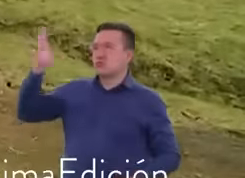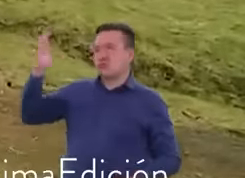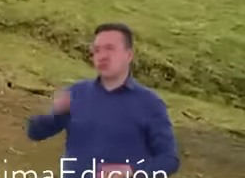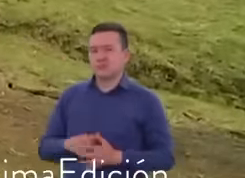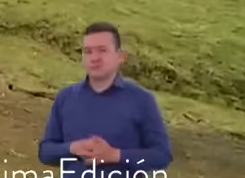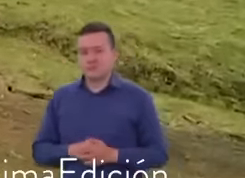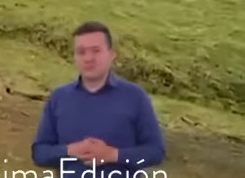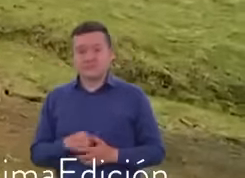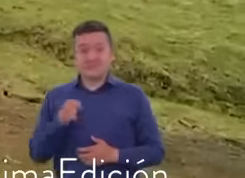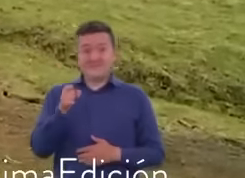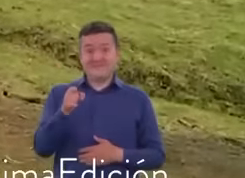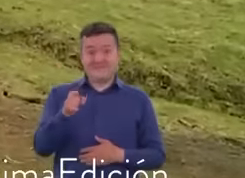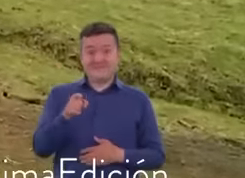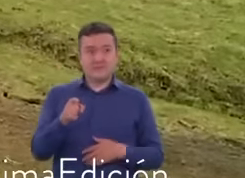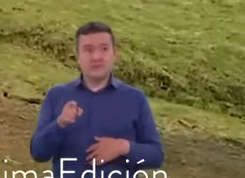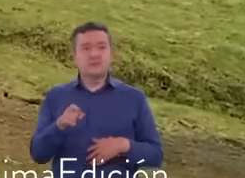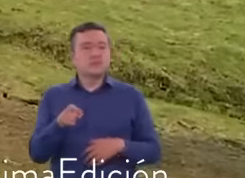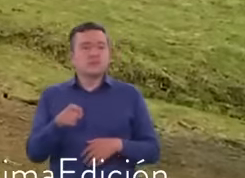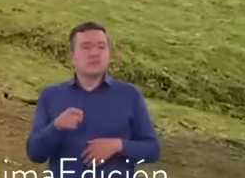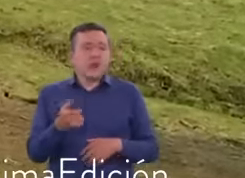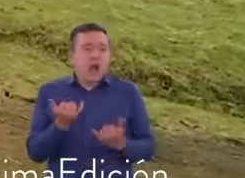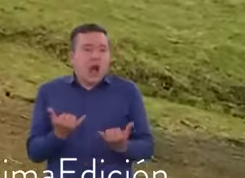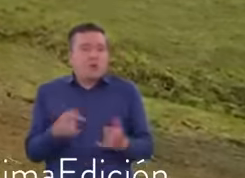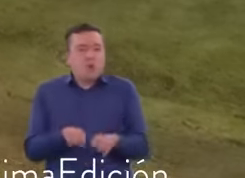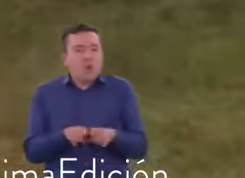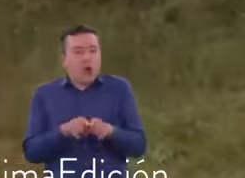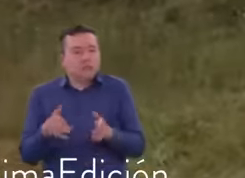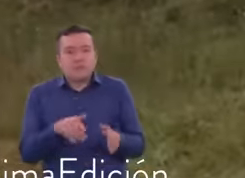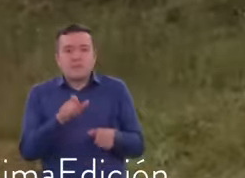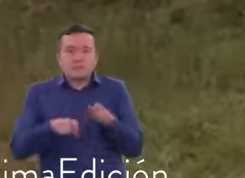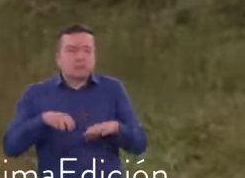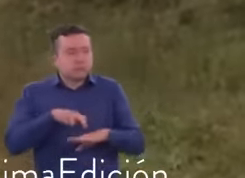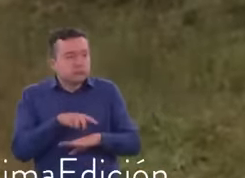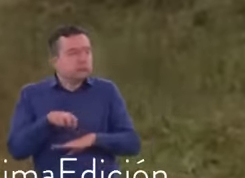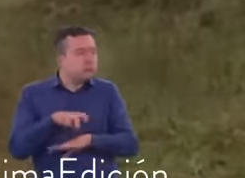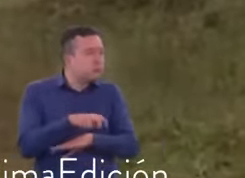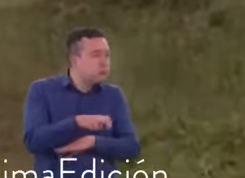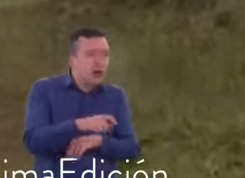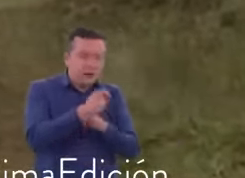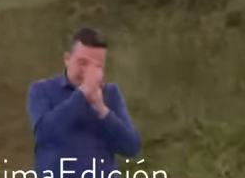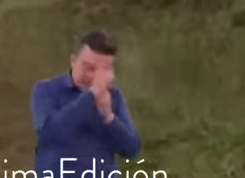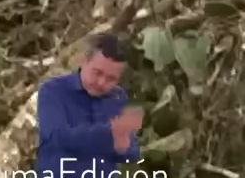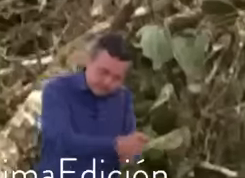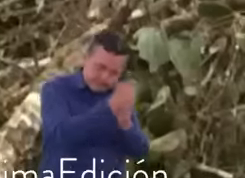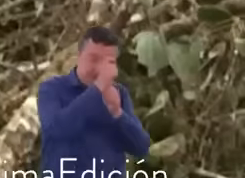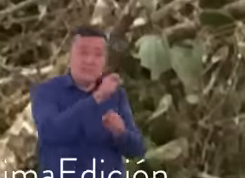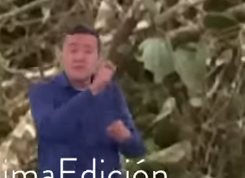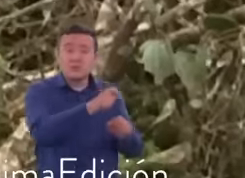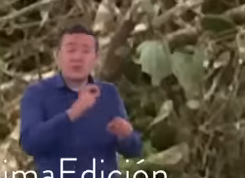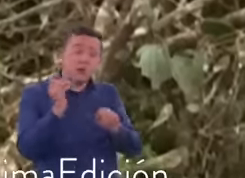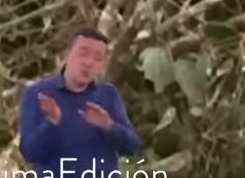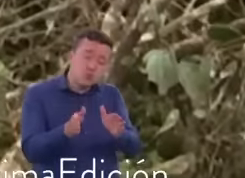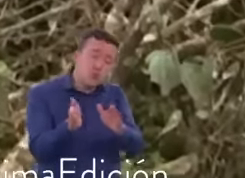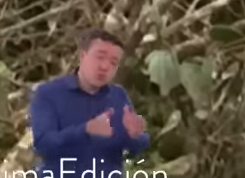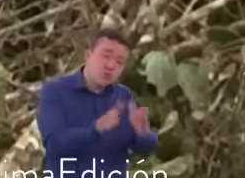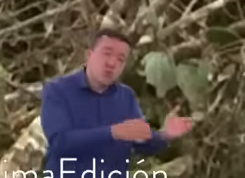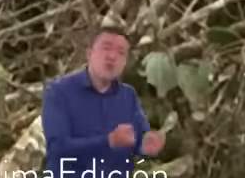milagro, uno... caerse de un avión y estrellarse, y sobrevivir, estas personas, es un milagro de Dios.